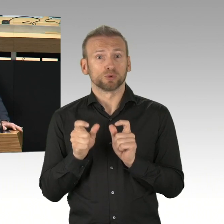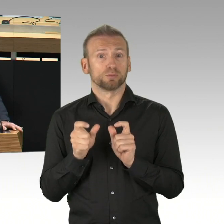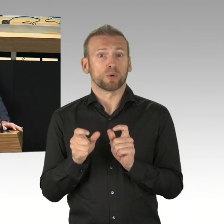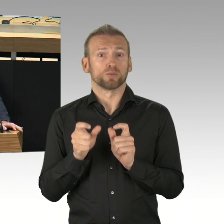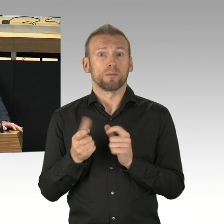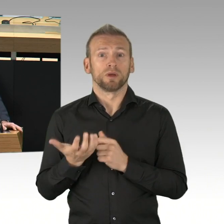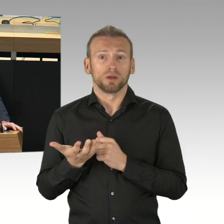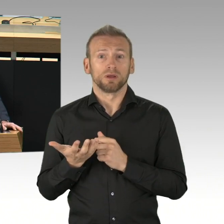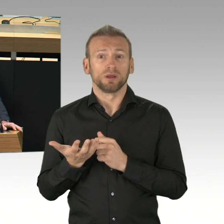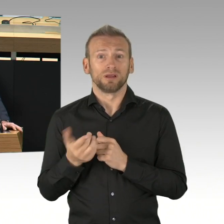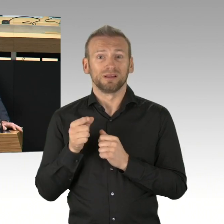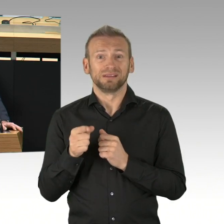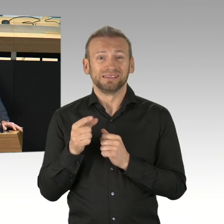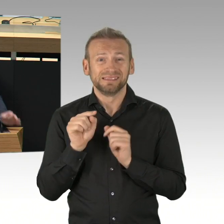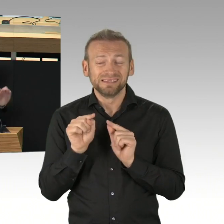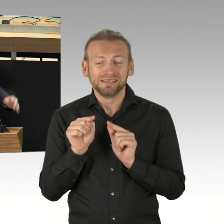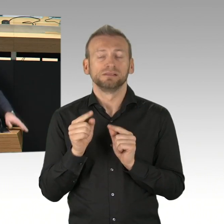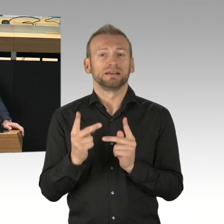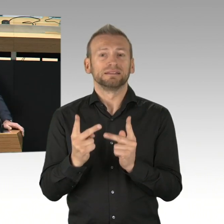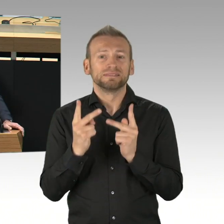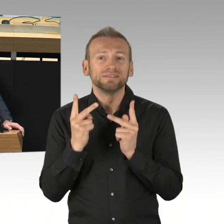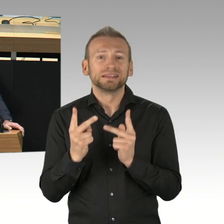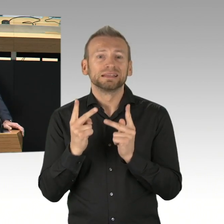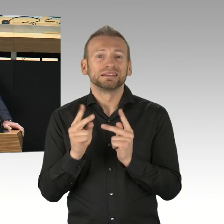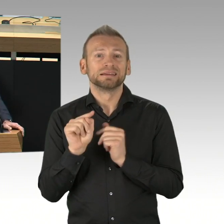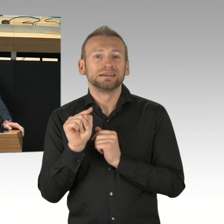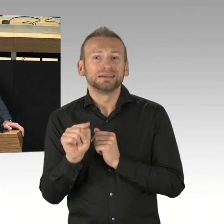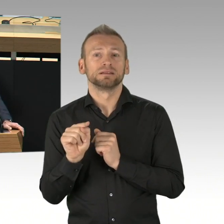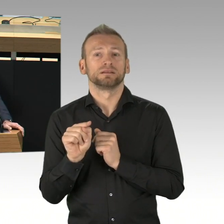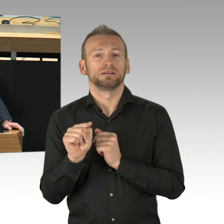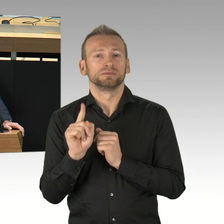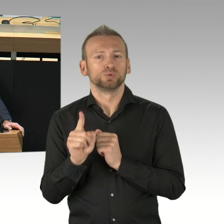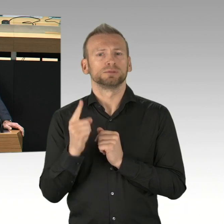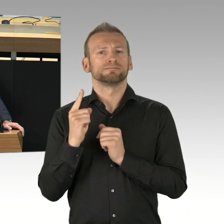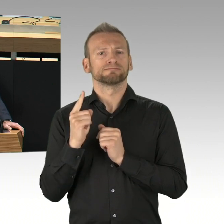zur Begrenzung von Mieterhöhungen. Sie selbst haben ihn in dem vergangenen Jahr fortgeschrieben,